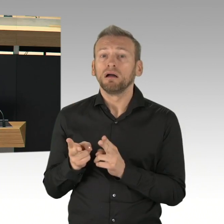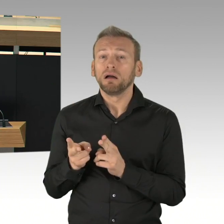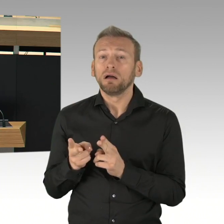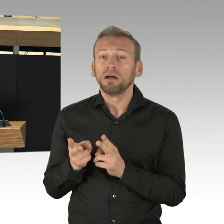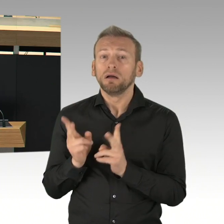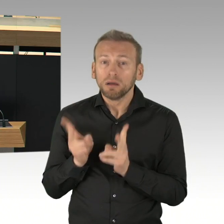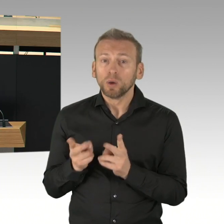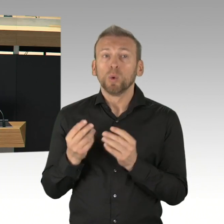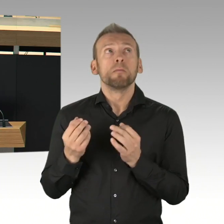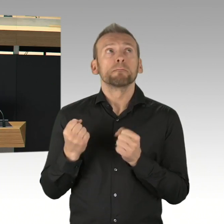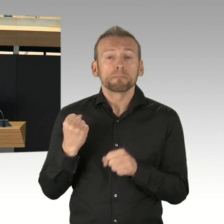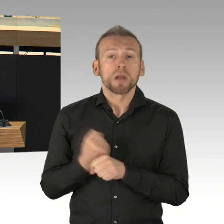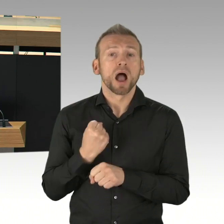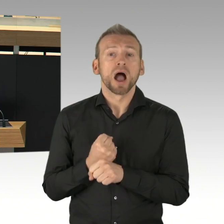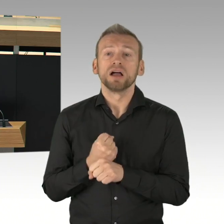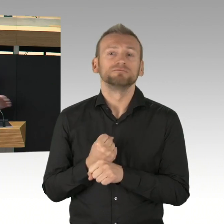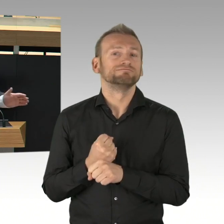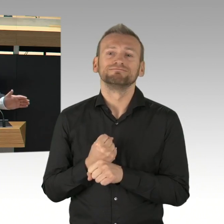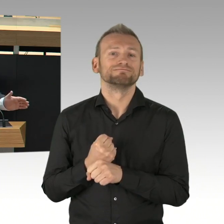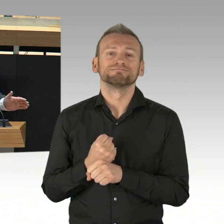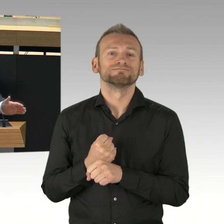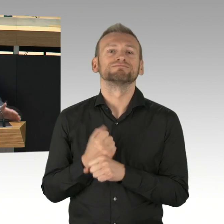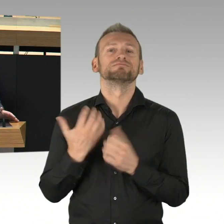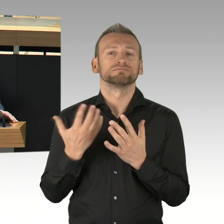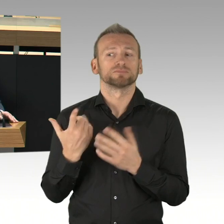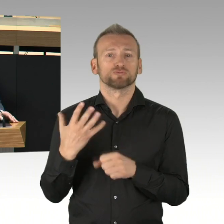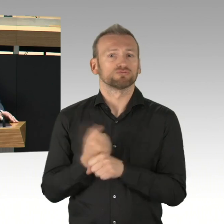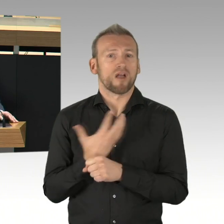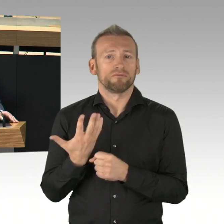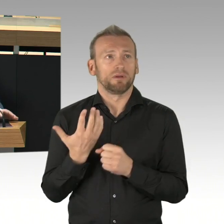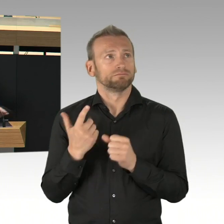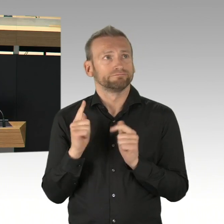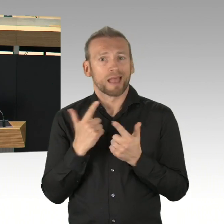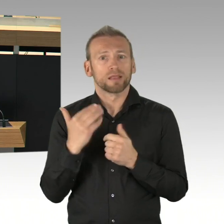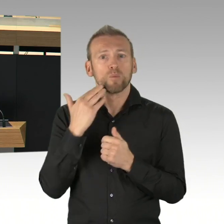das werden die immer alles bejahen. Welcher Mensch schreit denn hier, wenn die Kosten höher werden? Hab ich noch nie gesehen.